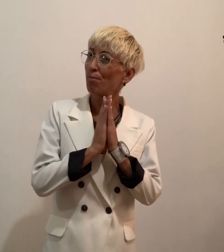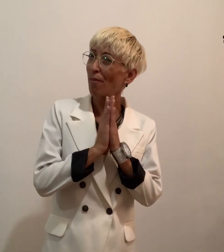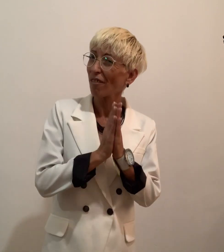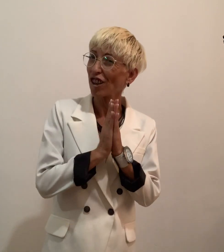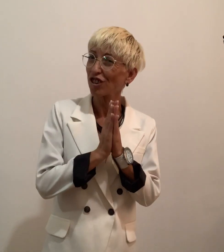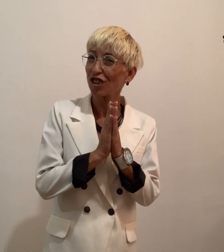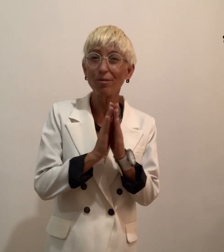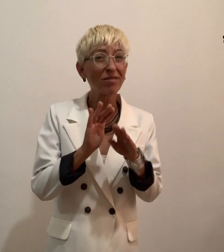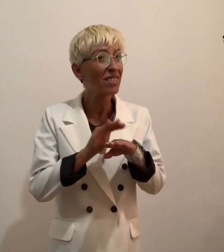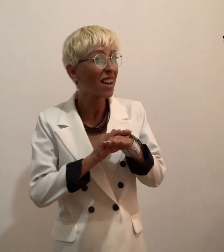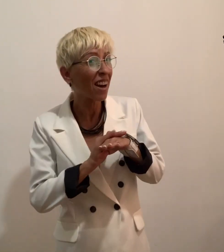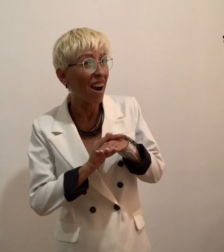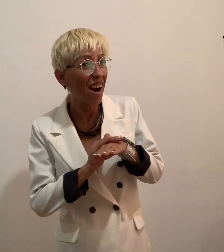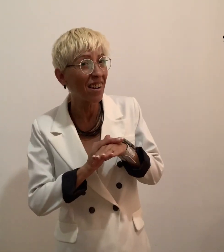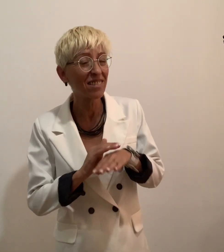מבקשים סליחה